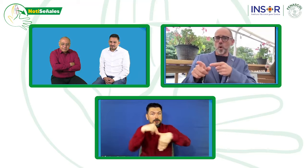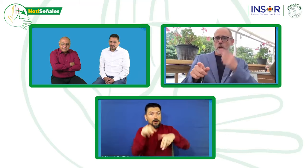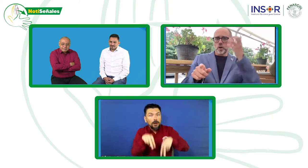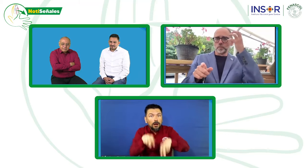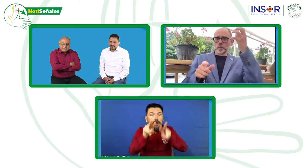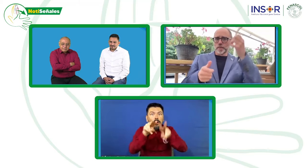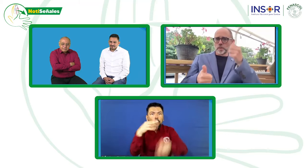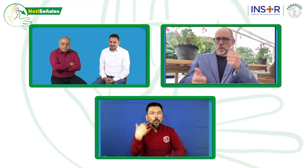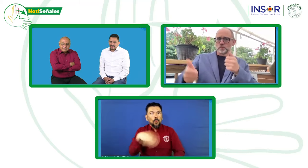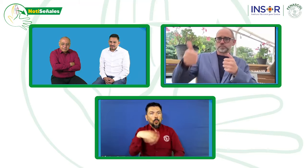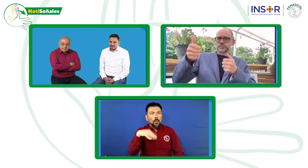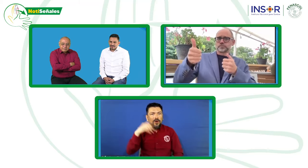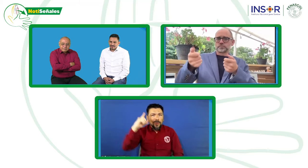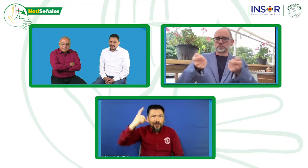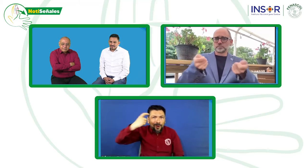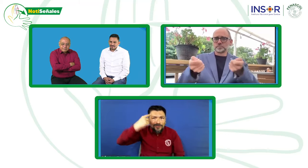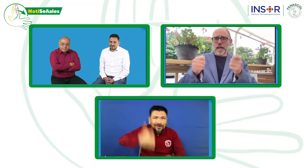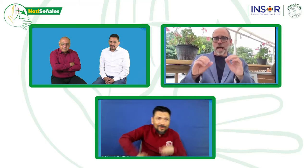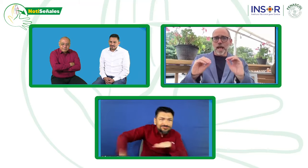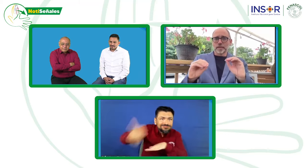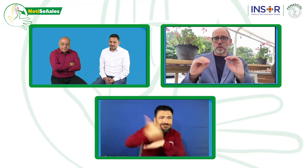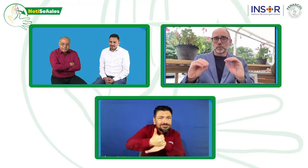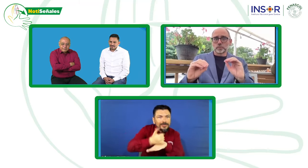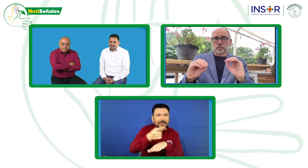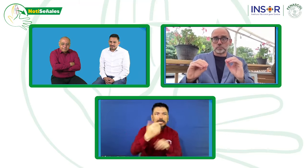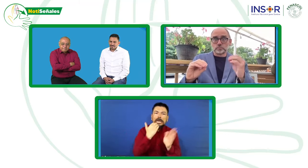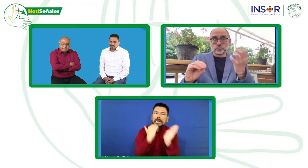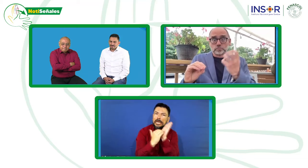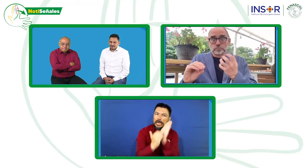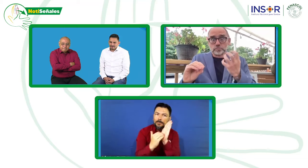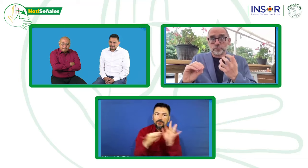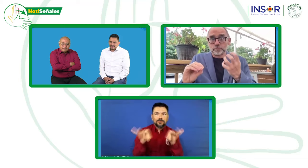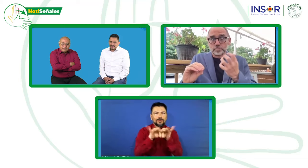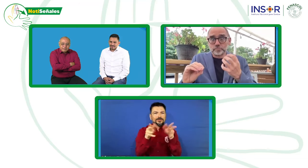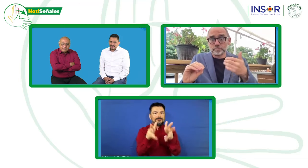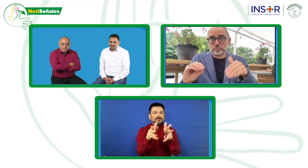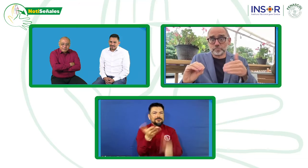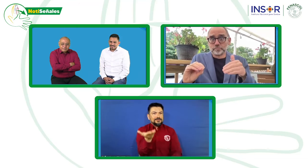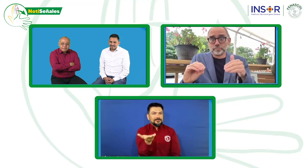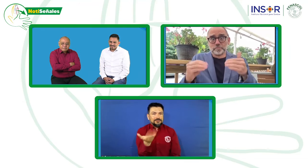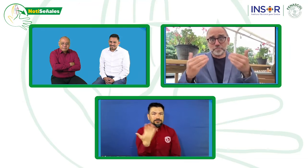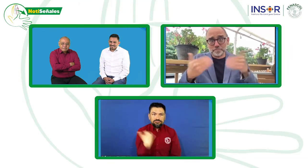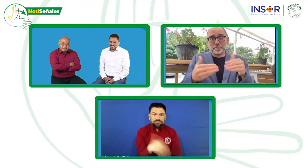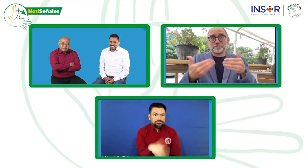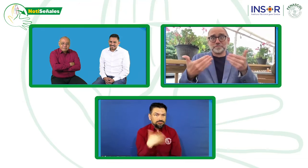sordos del país y no solamente de Colombia sino de Suramérica